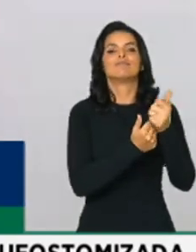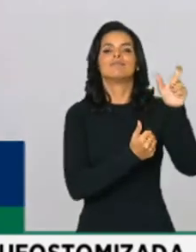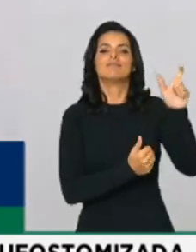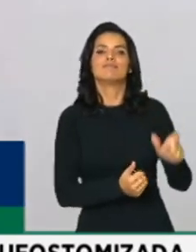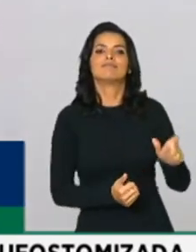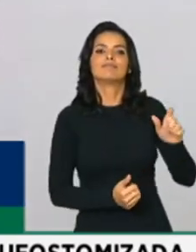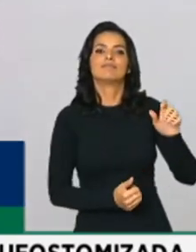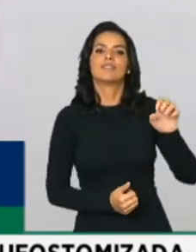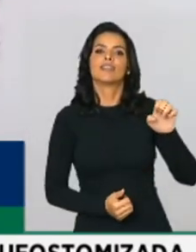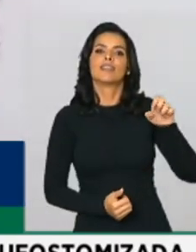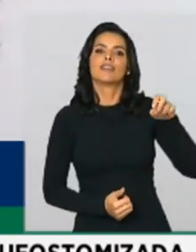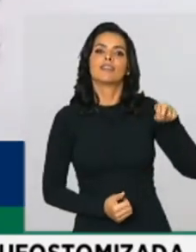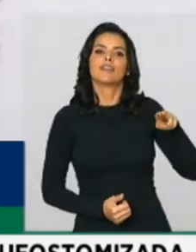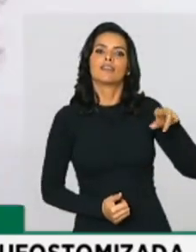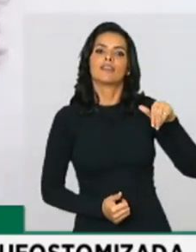ESTADO PARA NAS MAIS VARIADAS ÁREAS ACOMPANHAR ESTAS